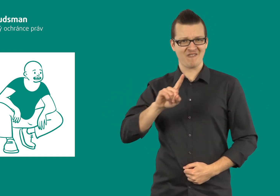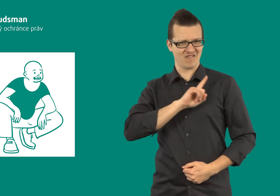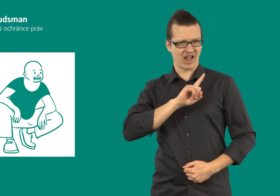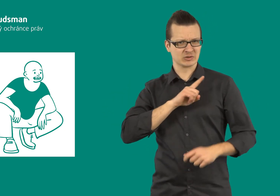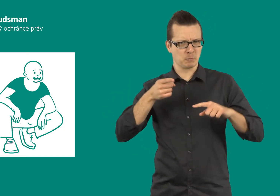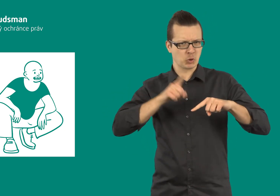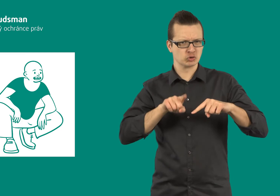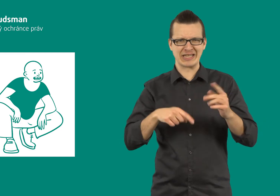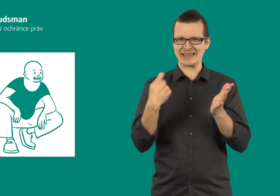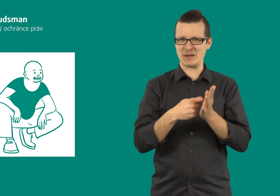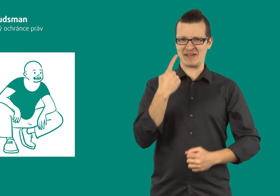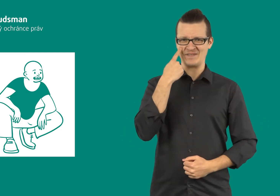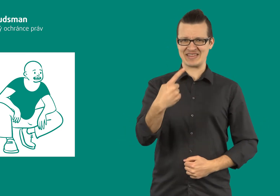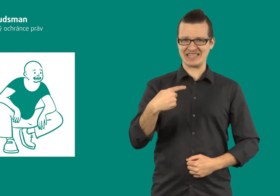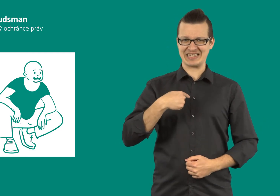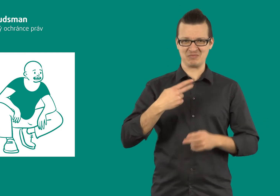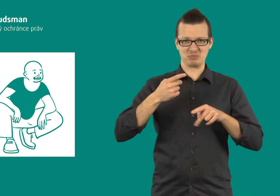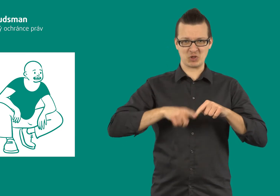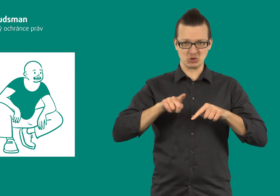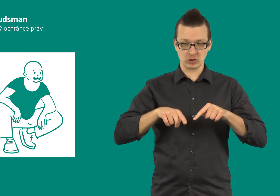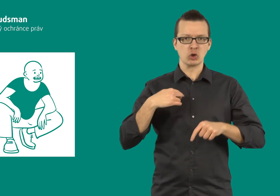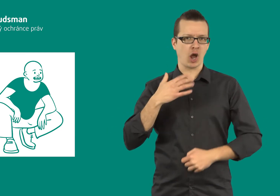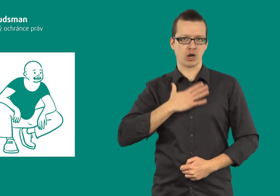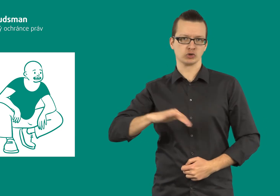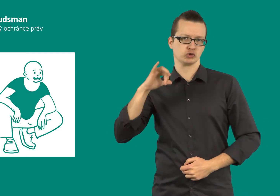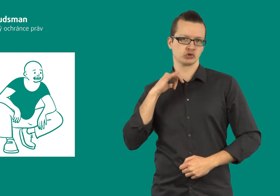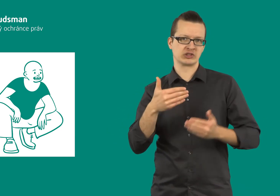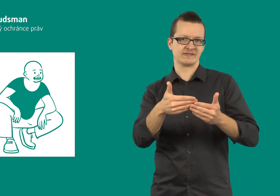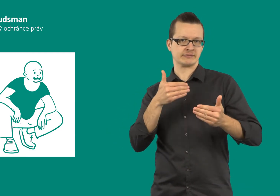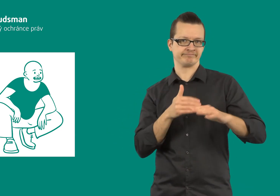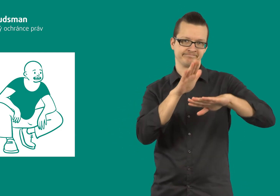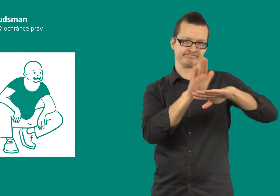Viditelné postižení uvádějí ve snaze předejít překvapení předem.